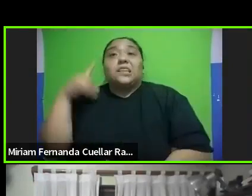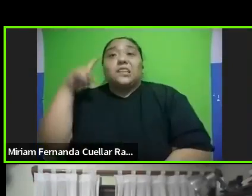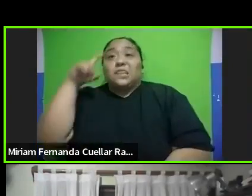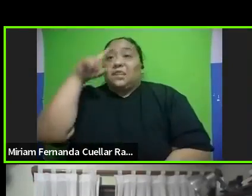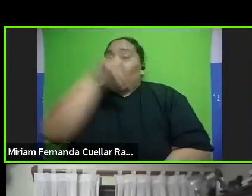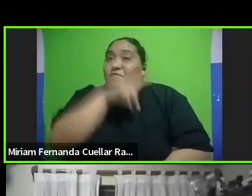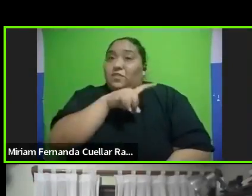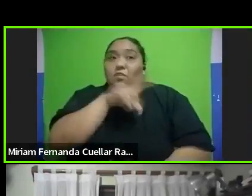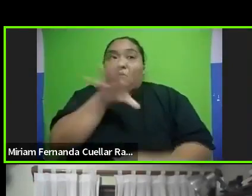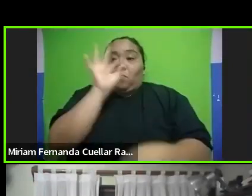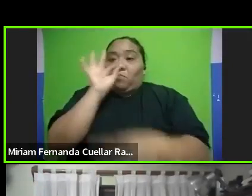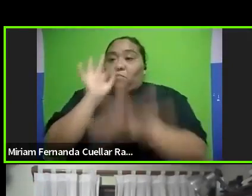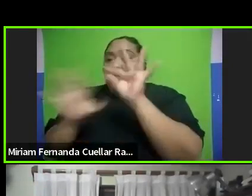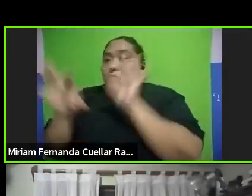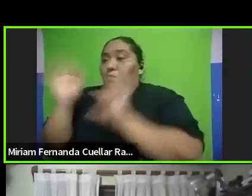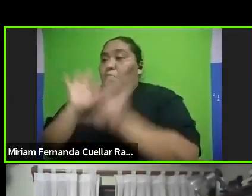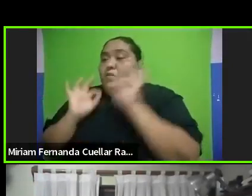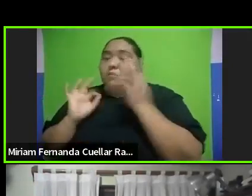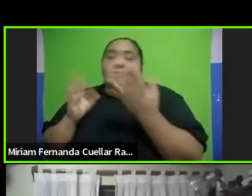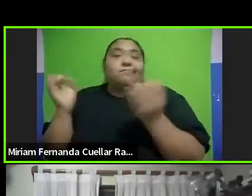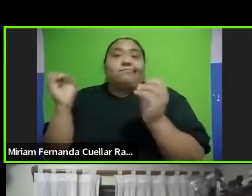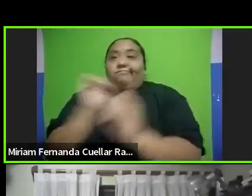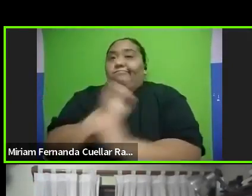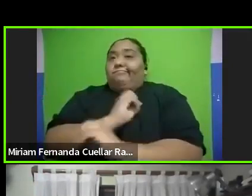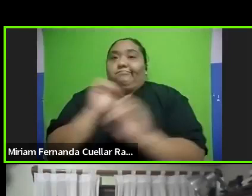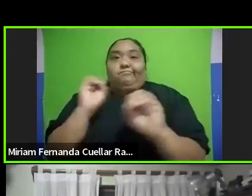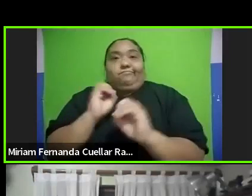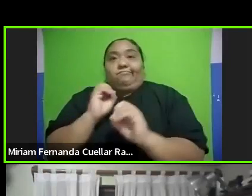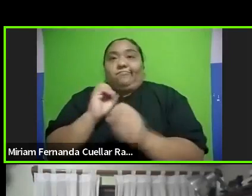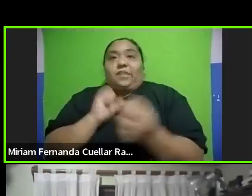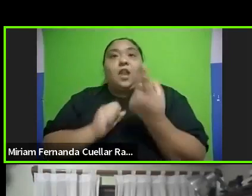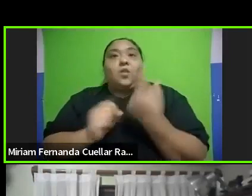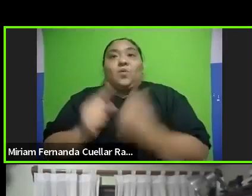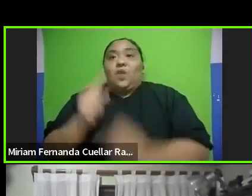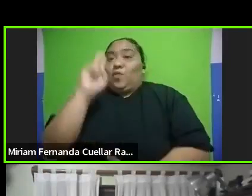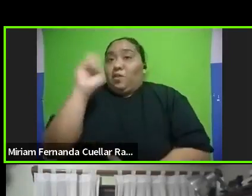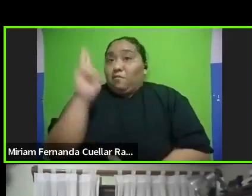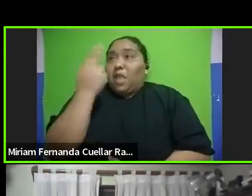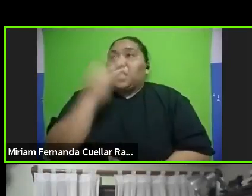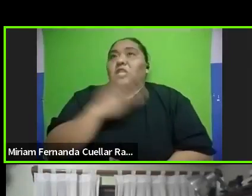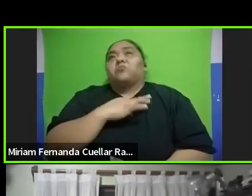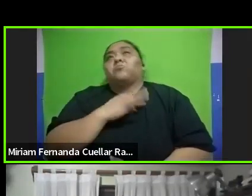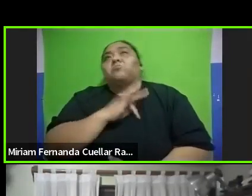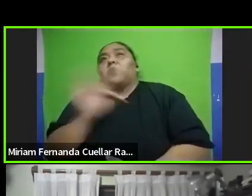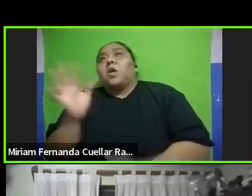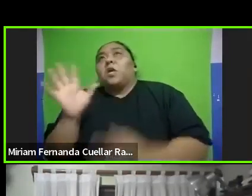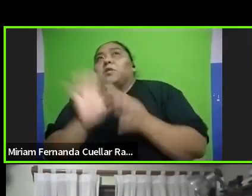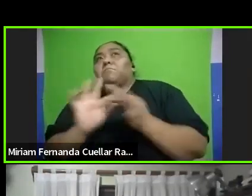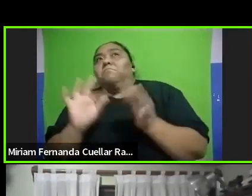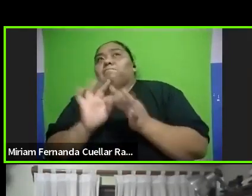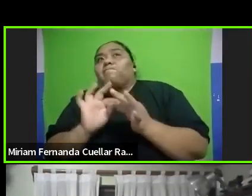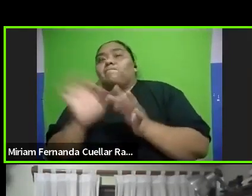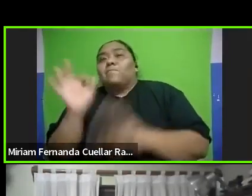de dónde de dónde escoger. Y tampoco hay, como muchas complejas universidades podrían mencionar